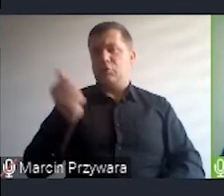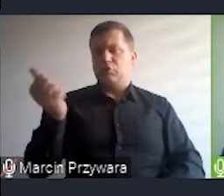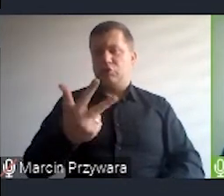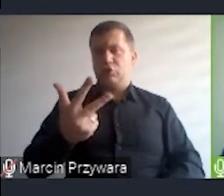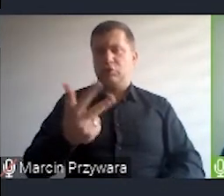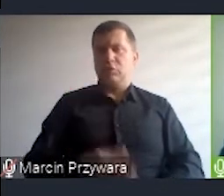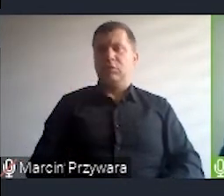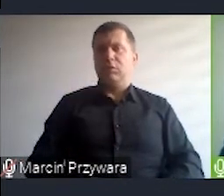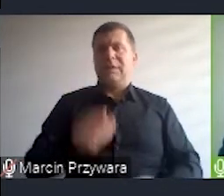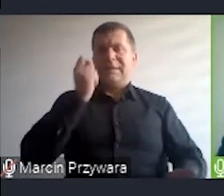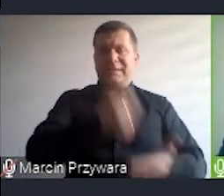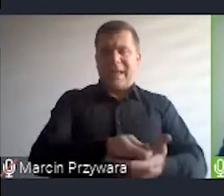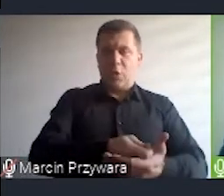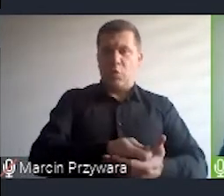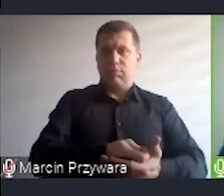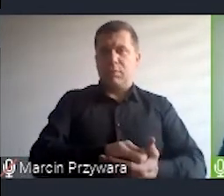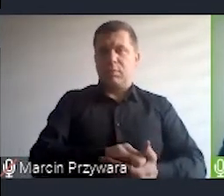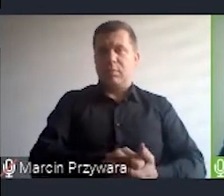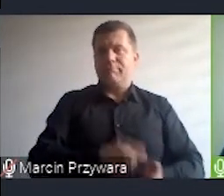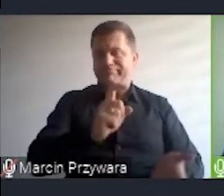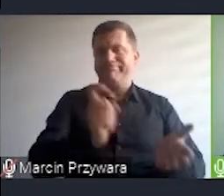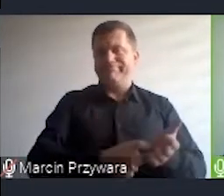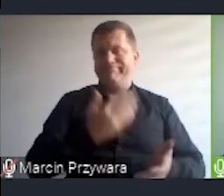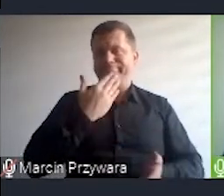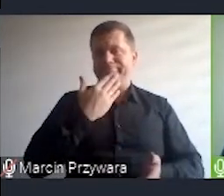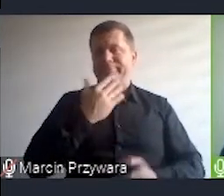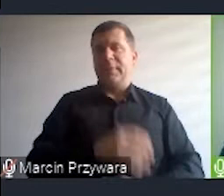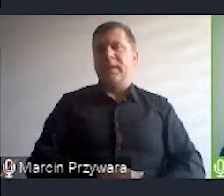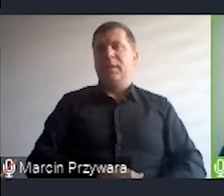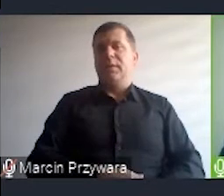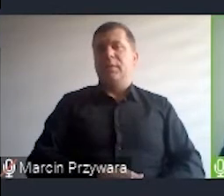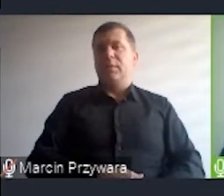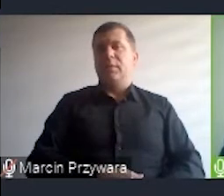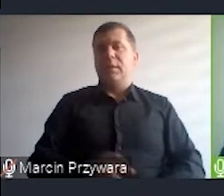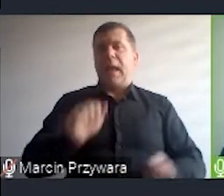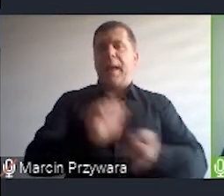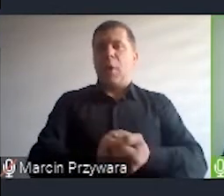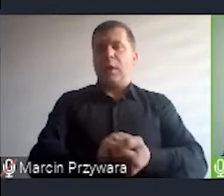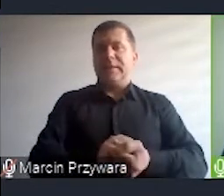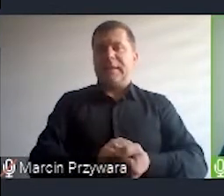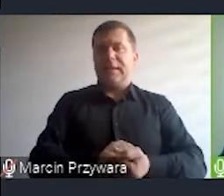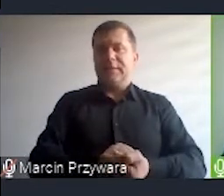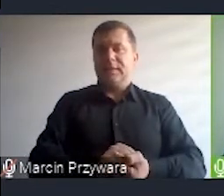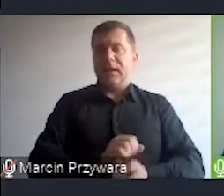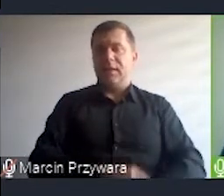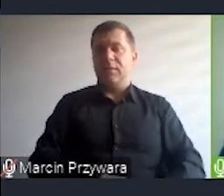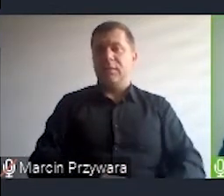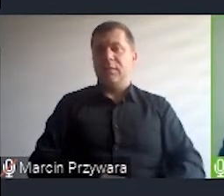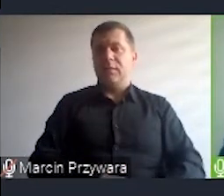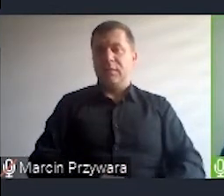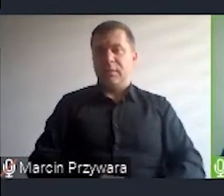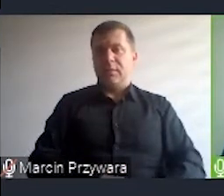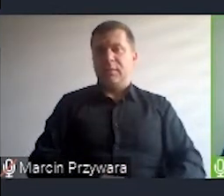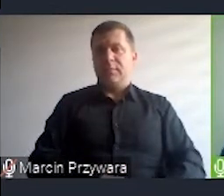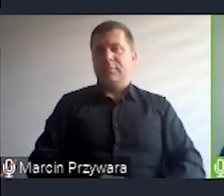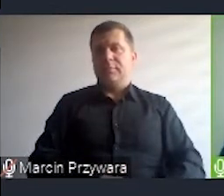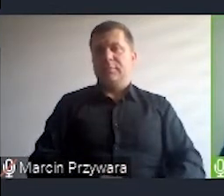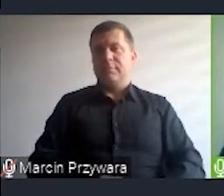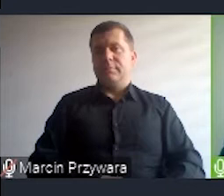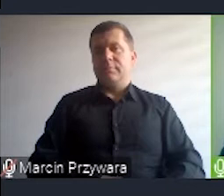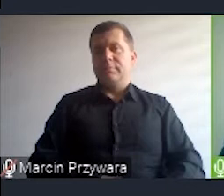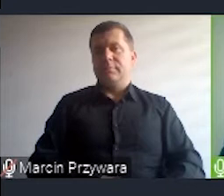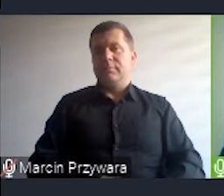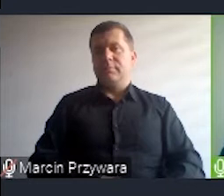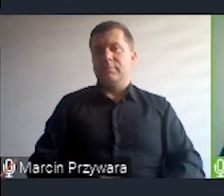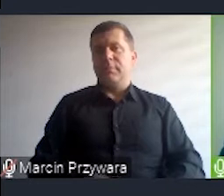Zakup – w najbardziej pożądany oczywiście, amortyzacje – też nienajgorszą formę i leasing.